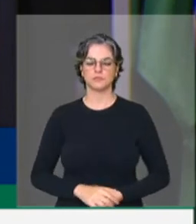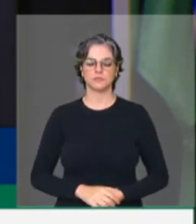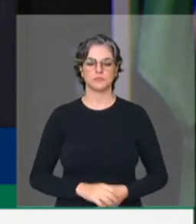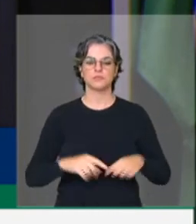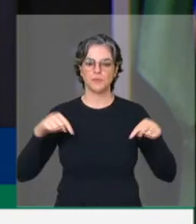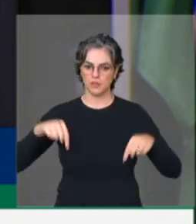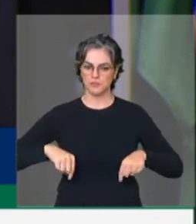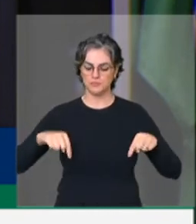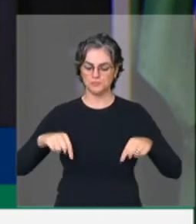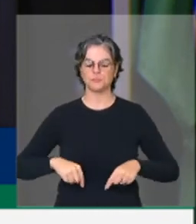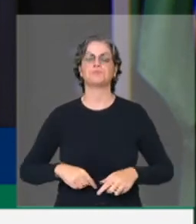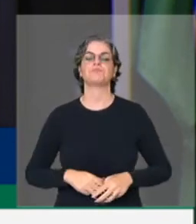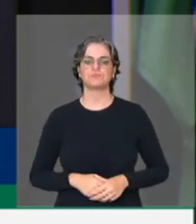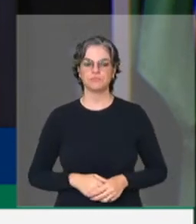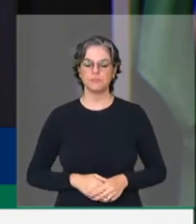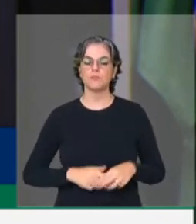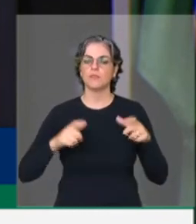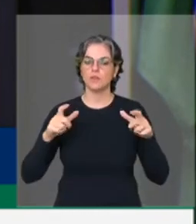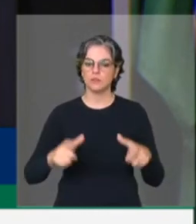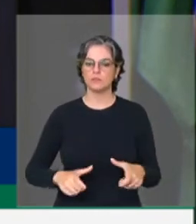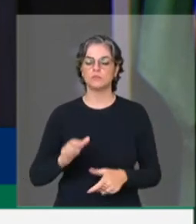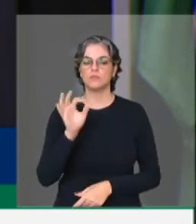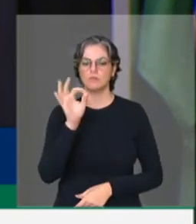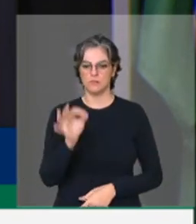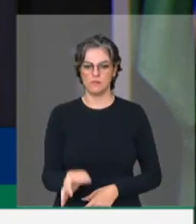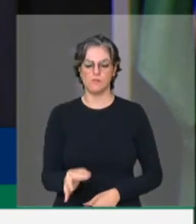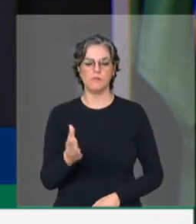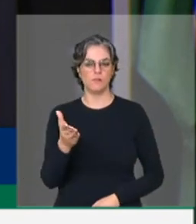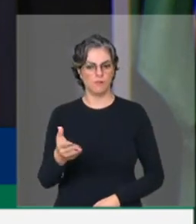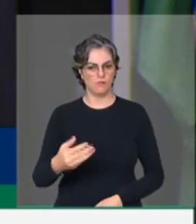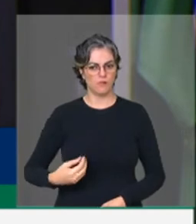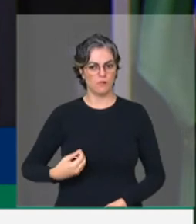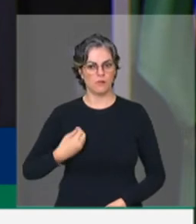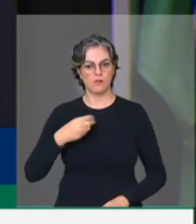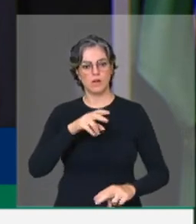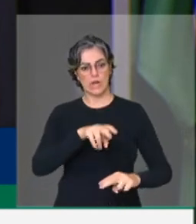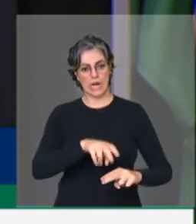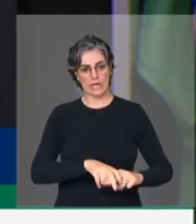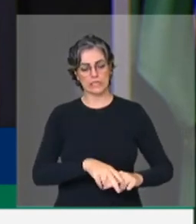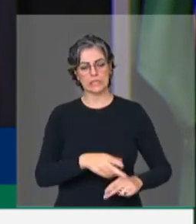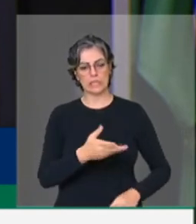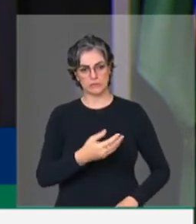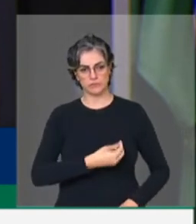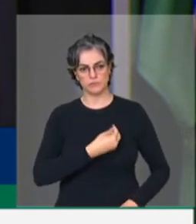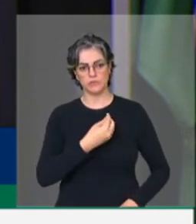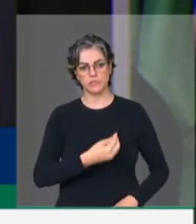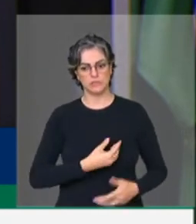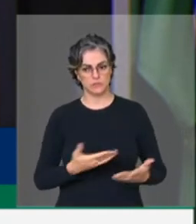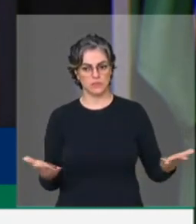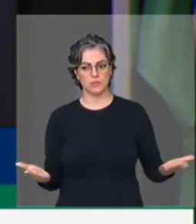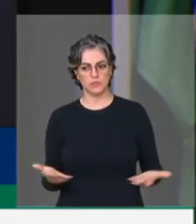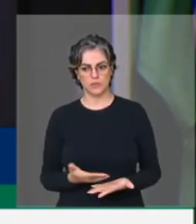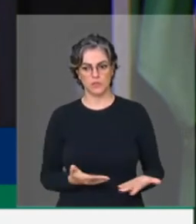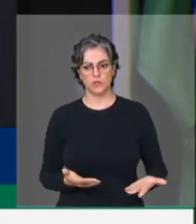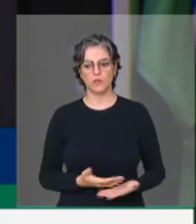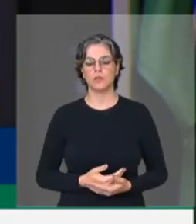NO NOSSO PAÍS. TEM ESTA CASA É A CASA EM QUE DAÍDESTA CADEIRA EM QUE VOSSA EXCELÊNCIA HONROSAMENTE ESTÁ NESSE MOMENTO, O DEPUTADO